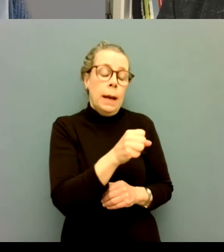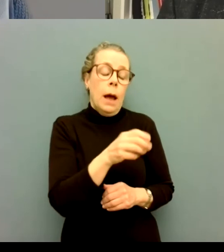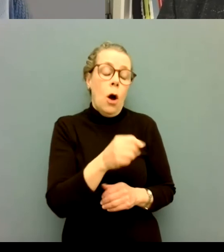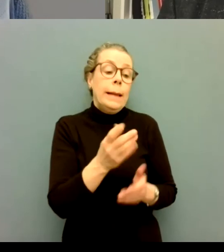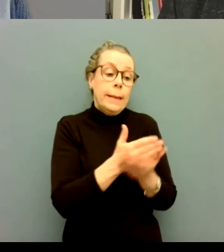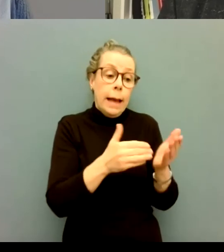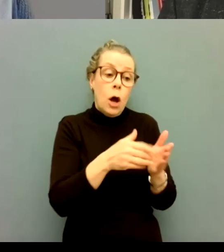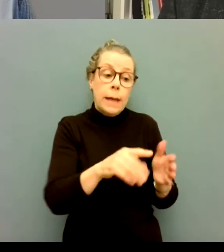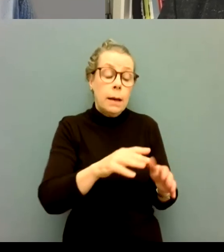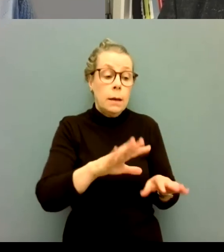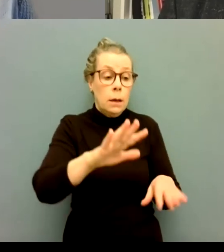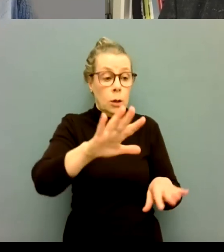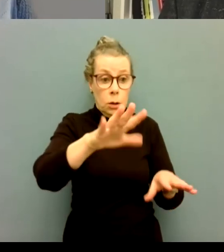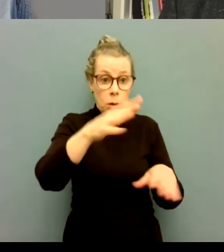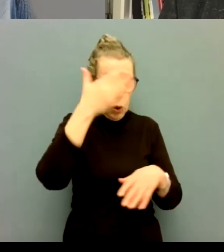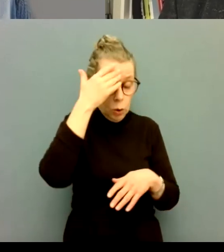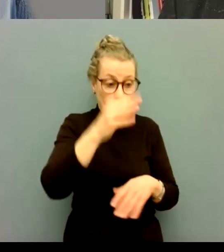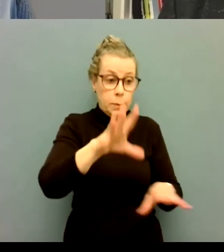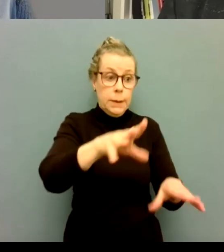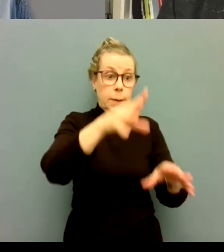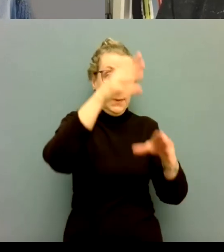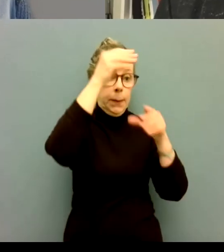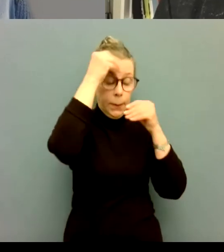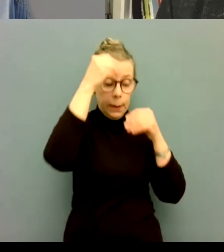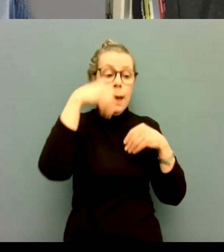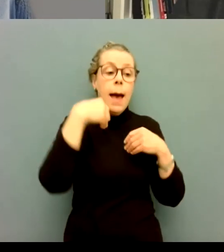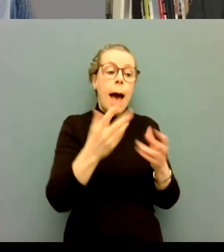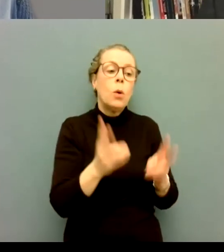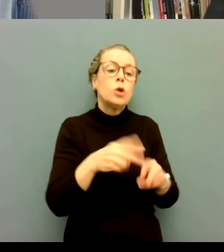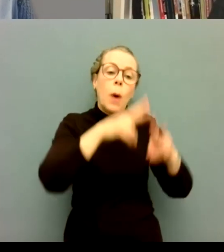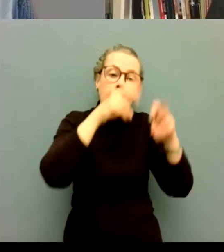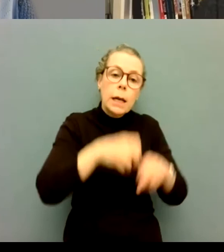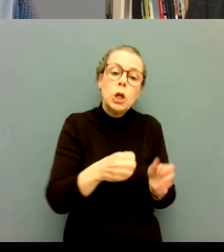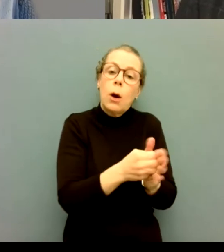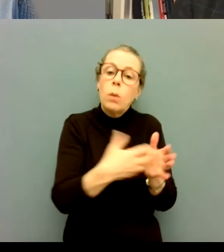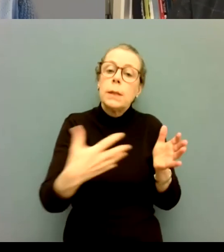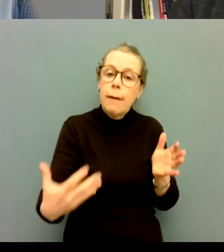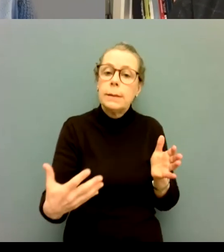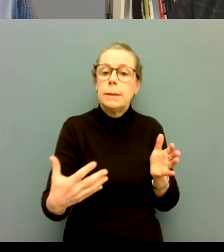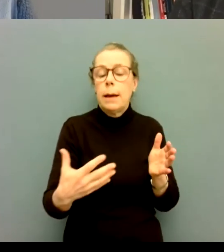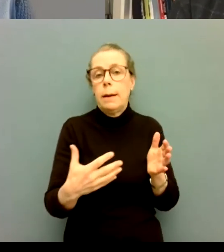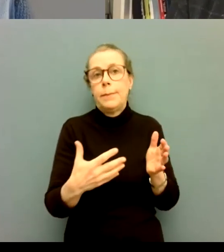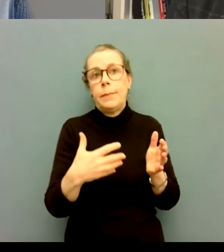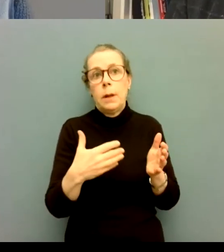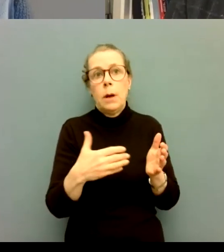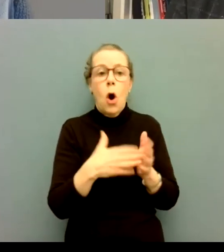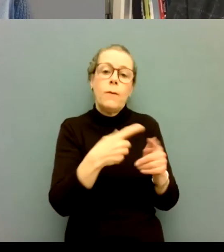En del av kunskapsinhämtningen handlar om att analysera konsekvenser av beslut-